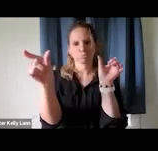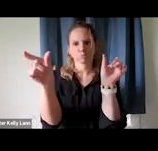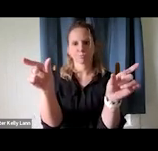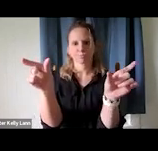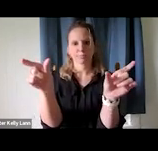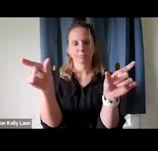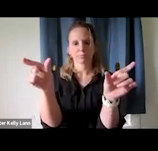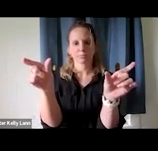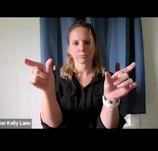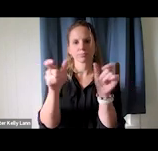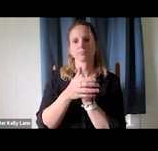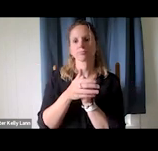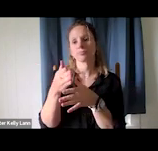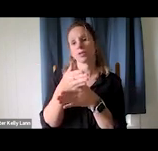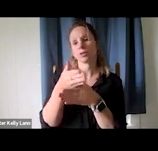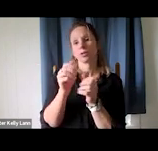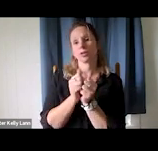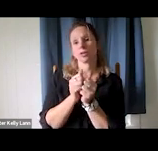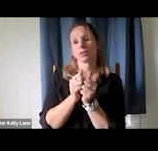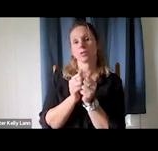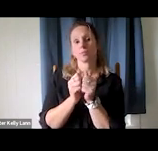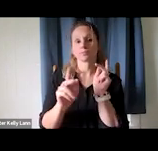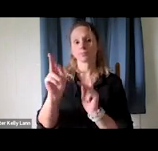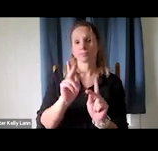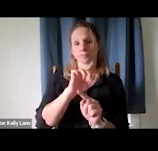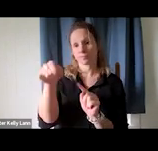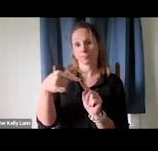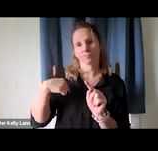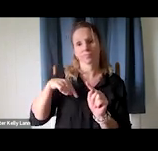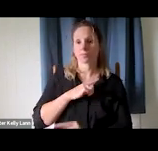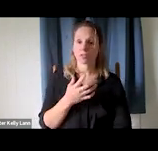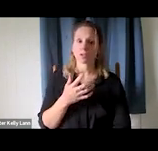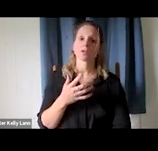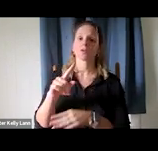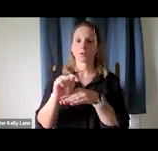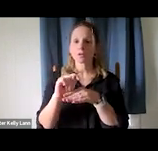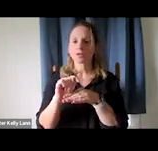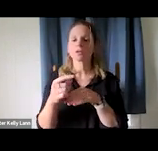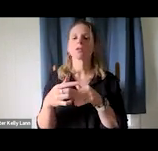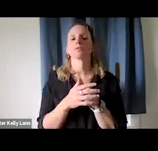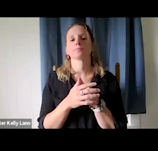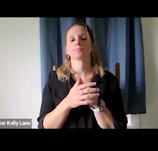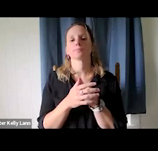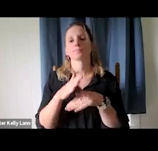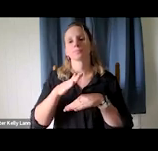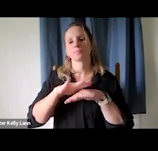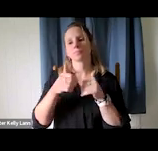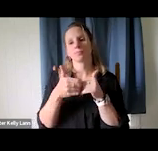que compartimos con los adjudicadores cuando les damos formación sobre cómo gestionar las reclamaciones,